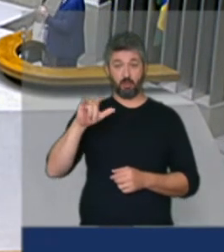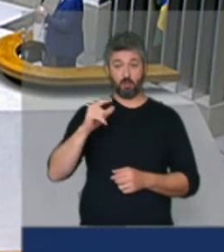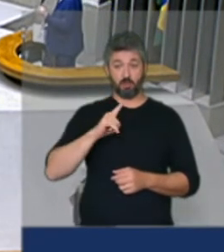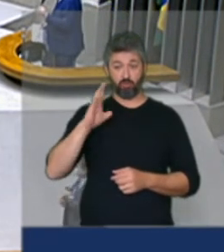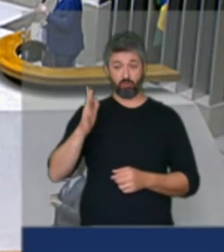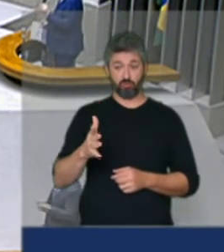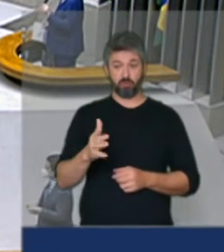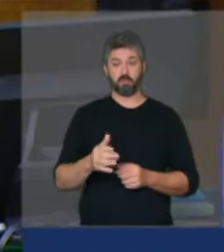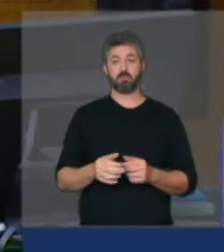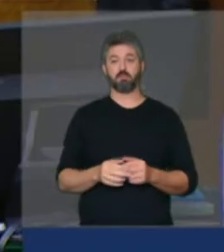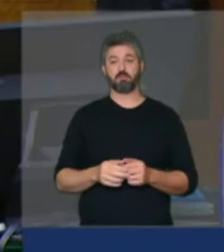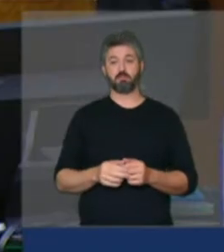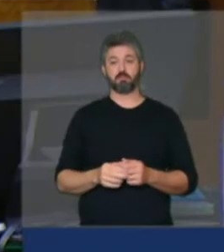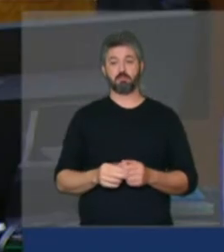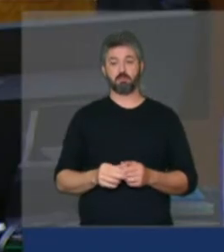EXCELÊNCIA SERÁ COLOCADO NO NO... TEM PROBLEMA? OK? PODE